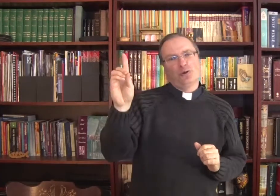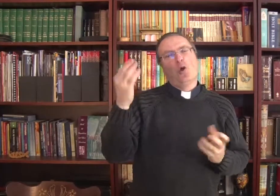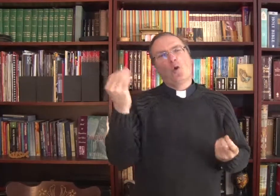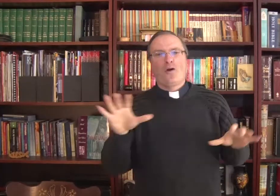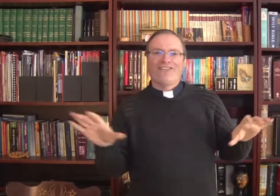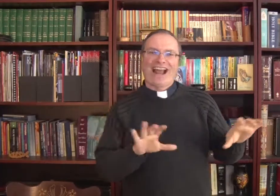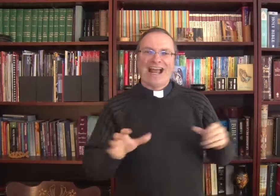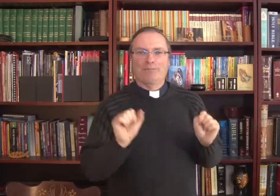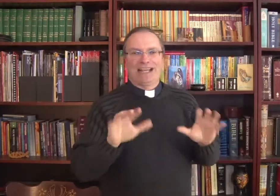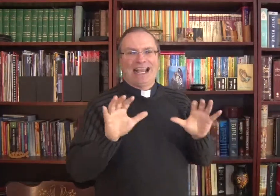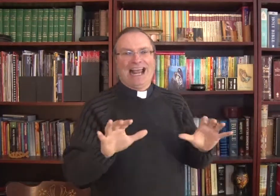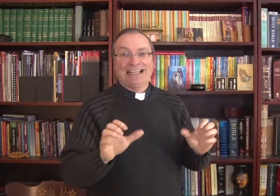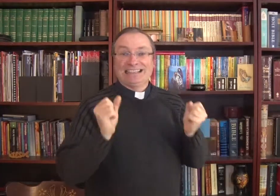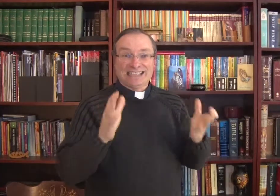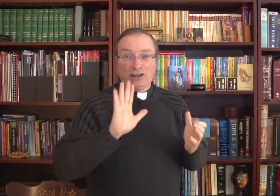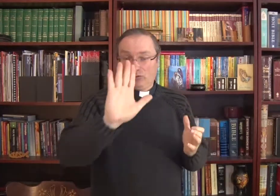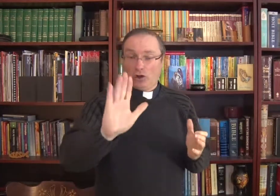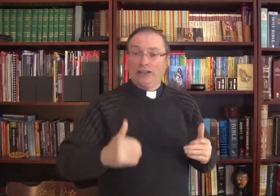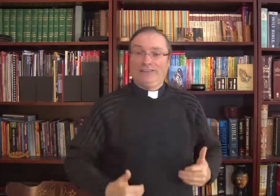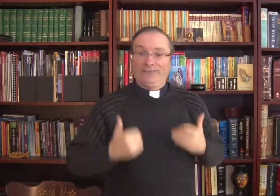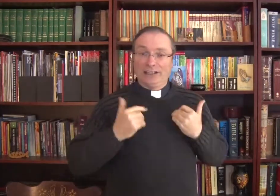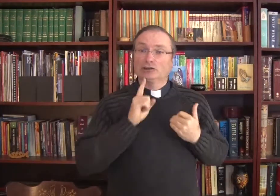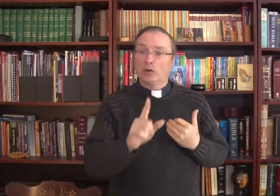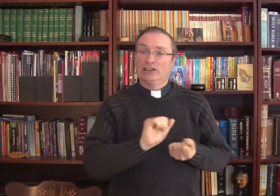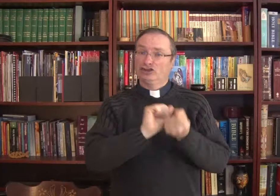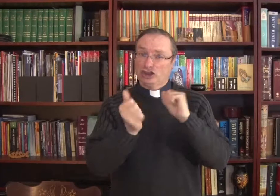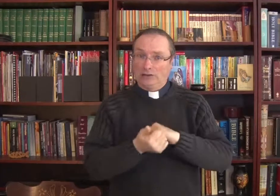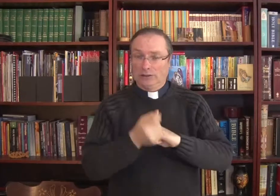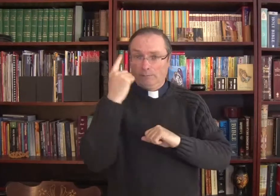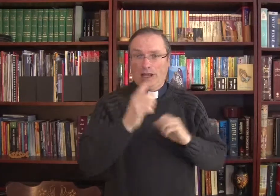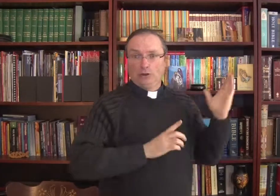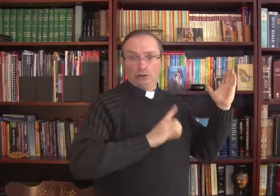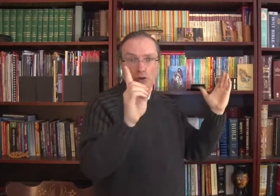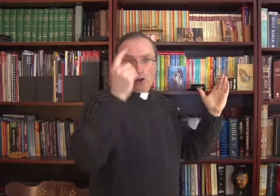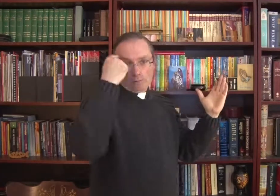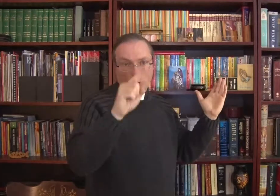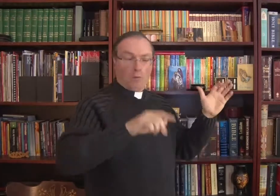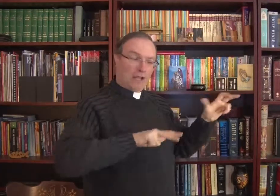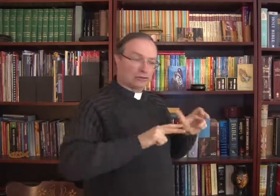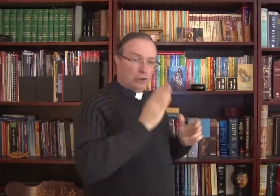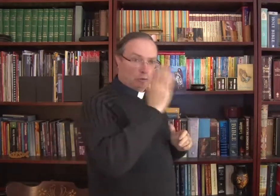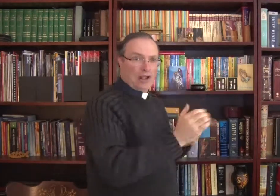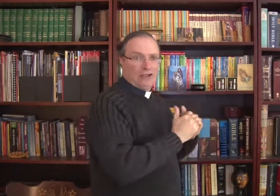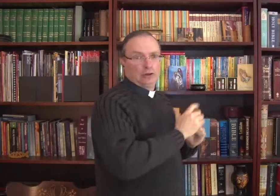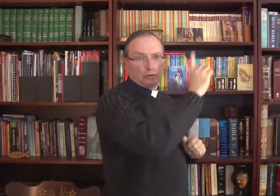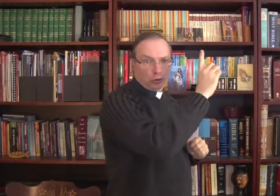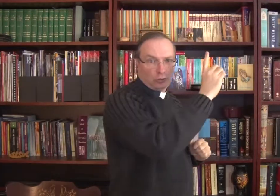ou de faire des miracles sans que votre vie soit changée par Dieu pour marcher droit avec Dieu,